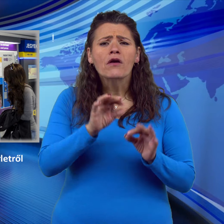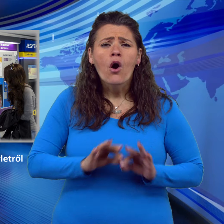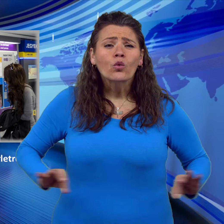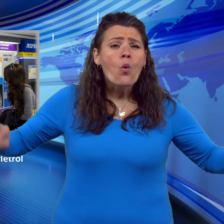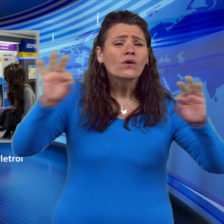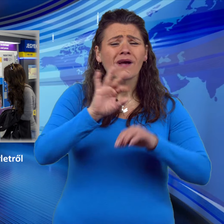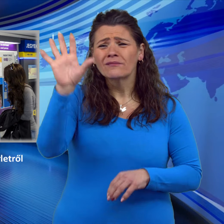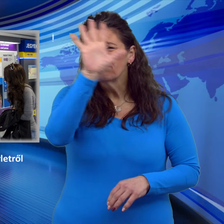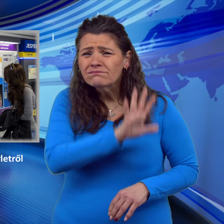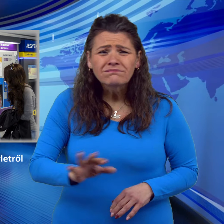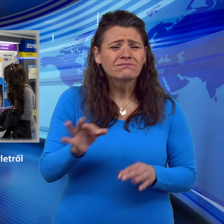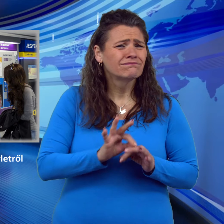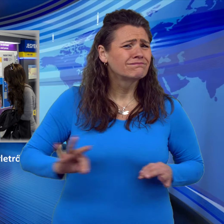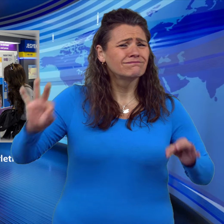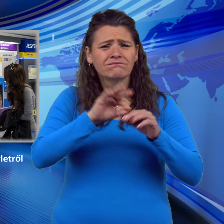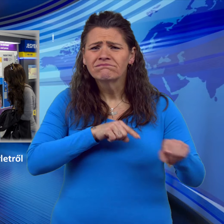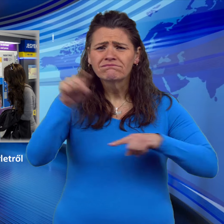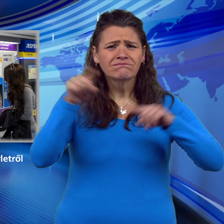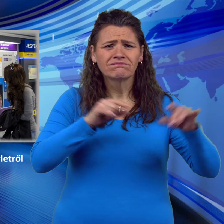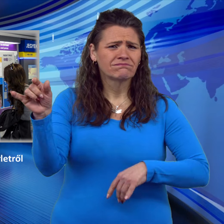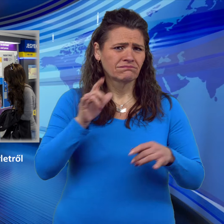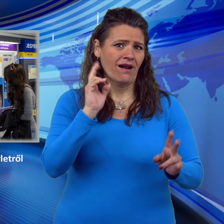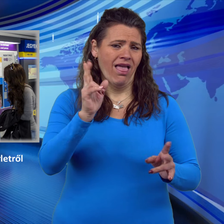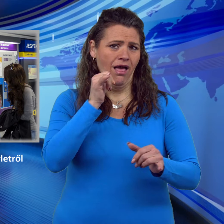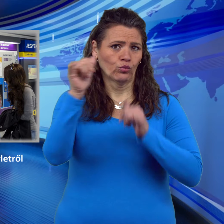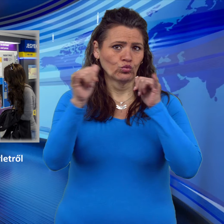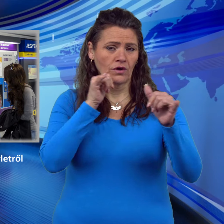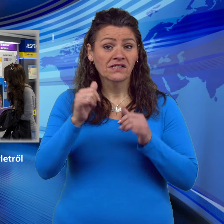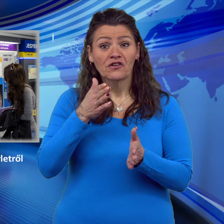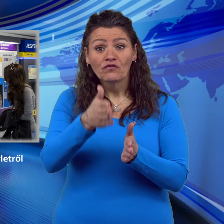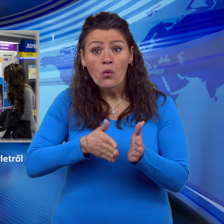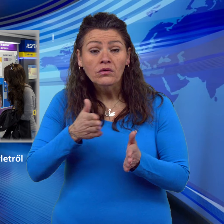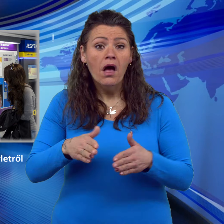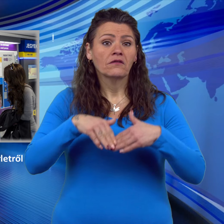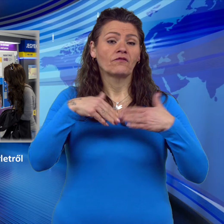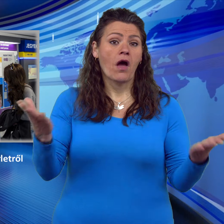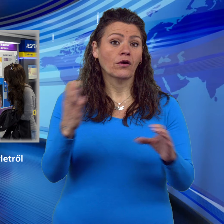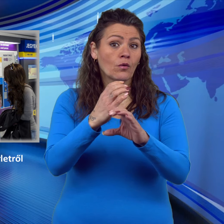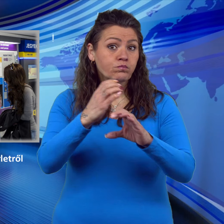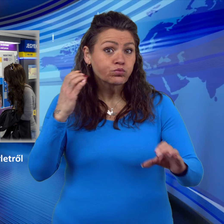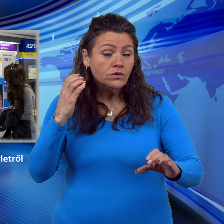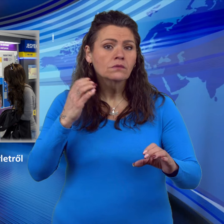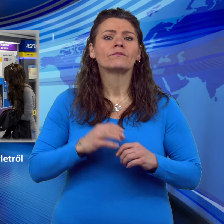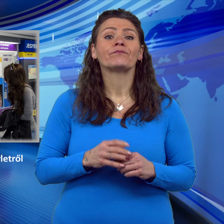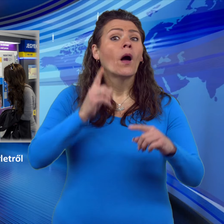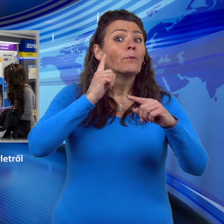amelyet az egész országban lehet utazásra használni a helyközi buszokon és vonatokon egyaránt,